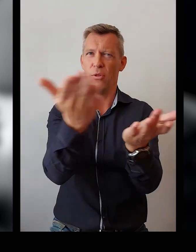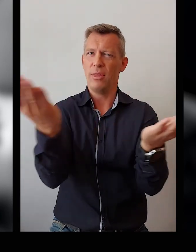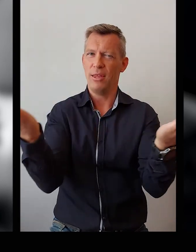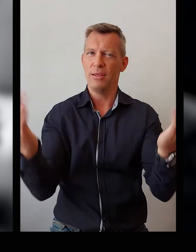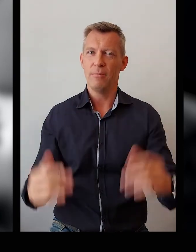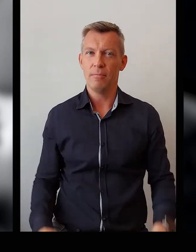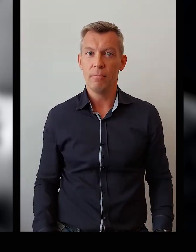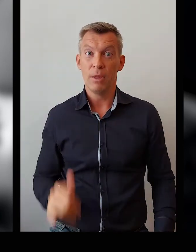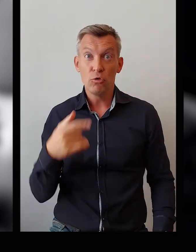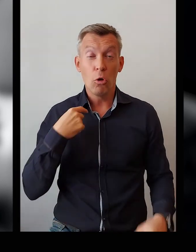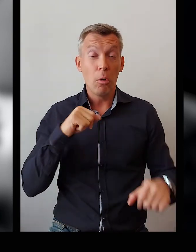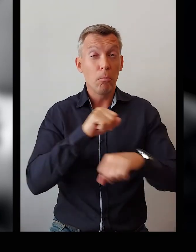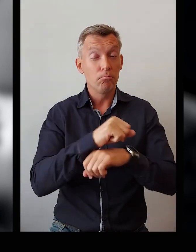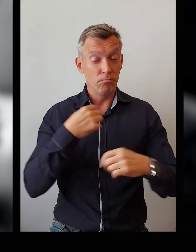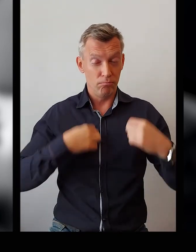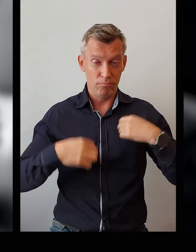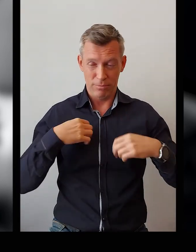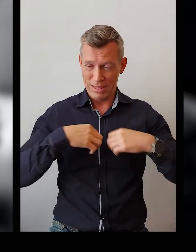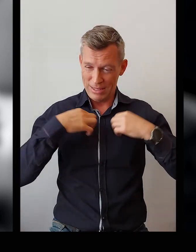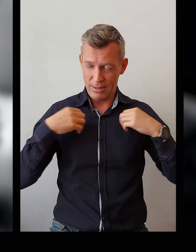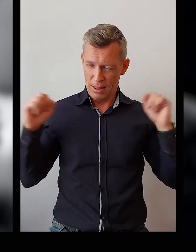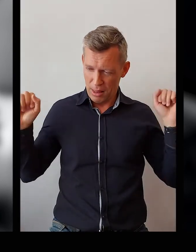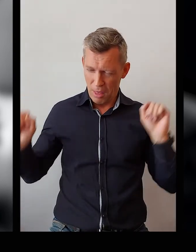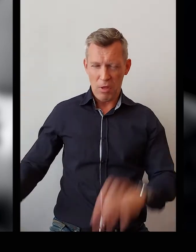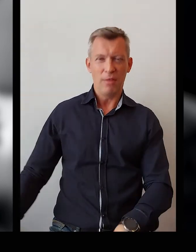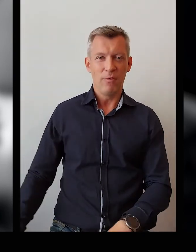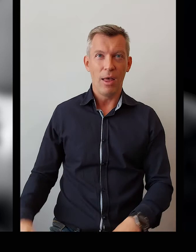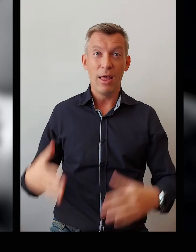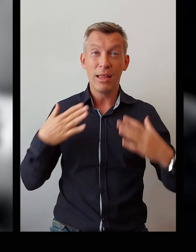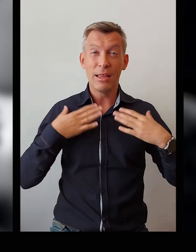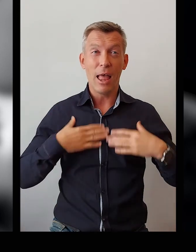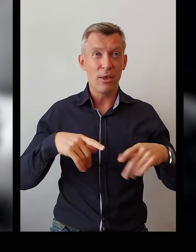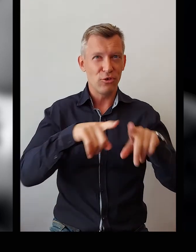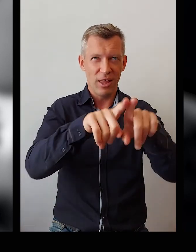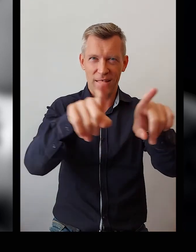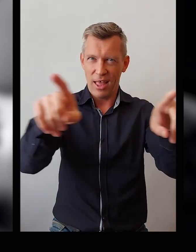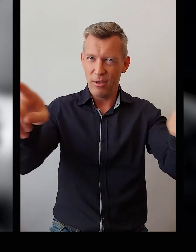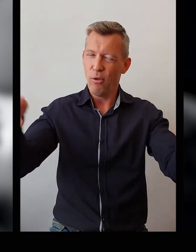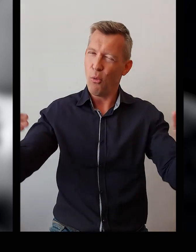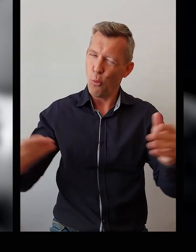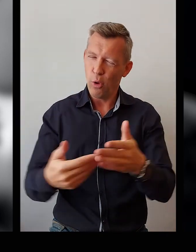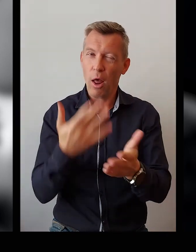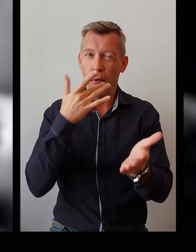És cellacsíkú ingét levetve testetek újra föllapozza.